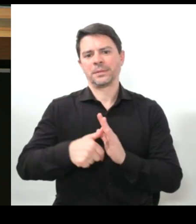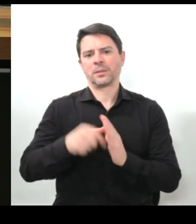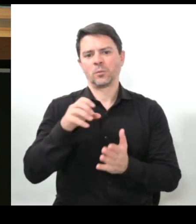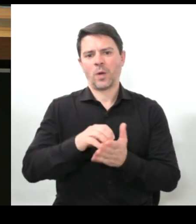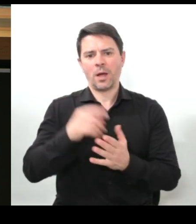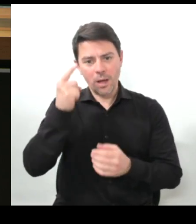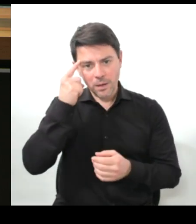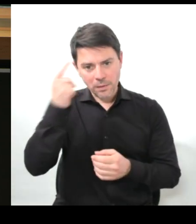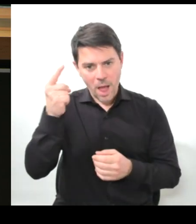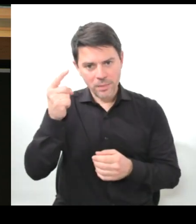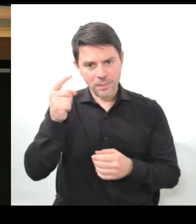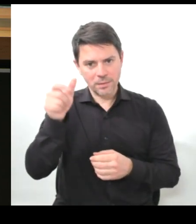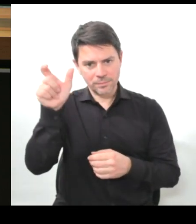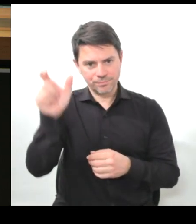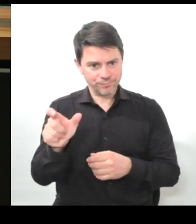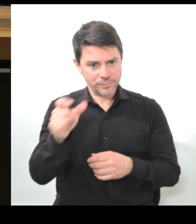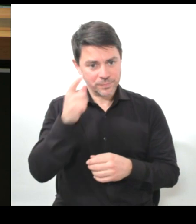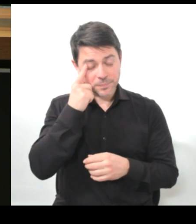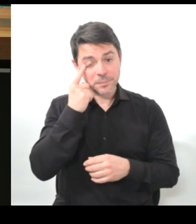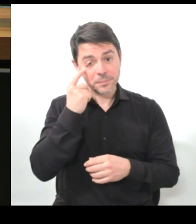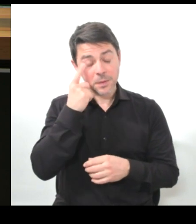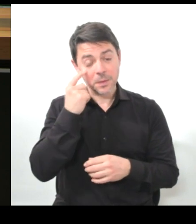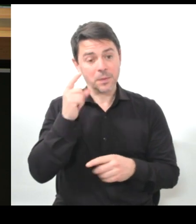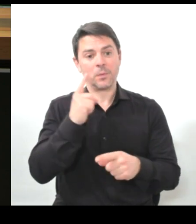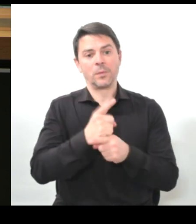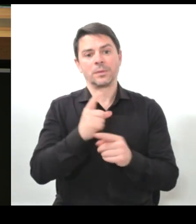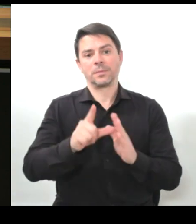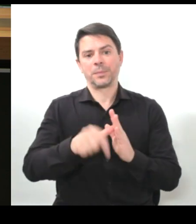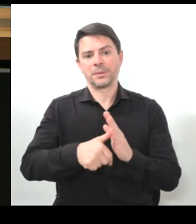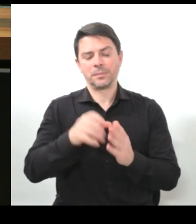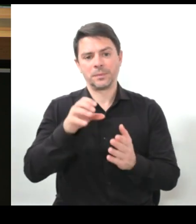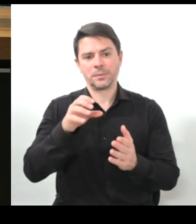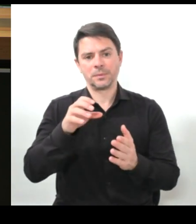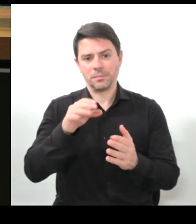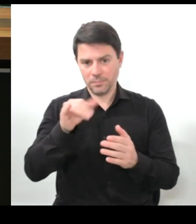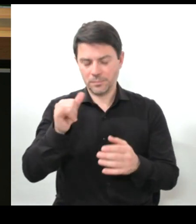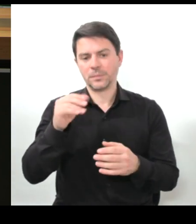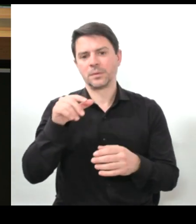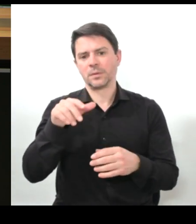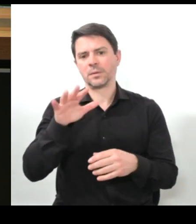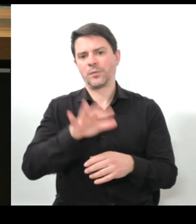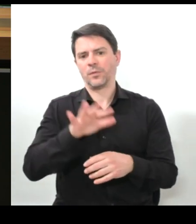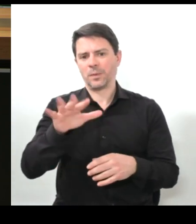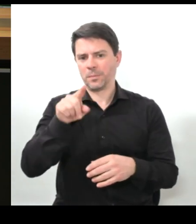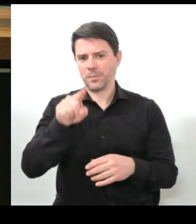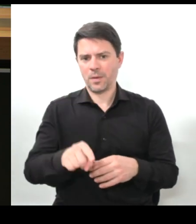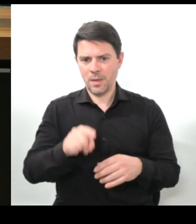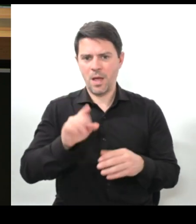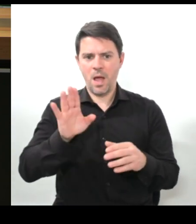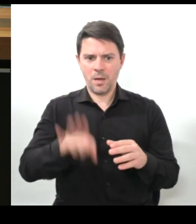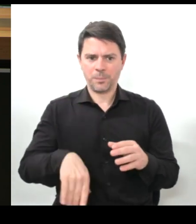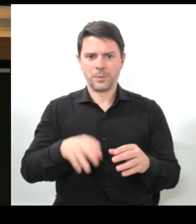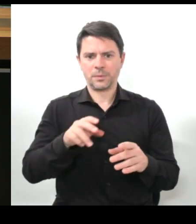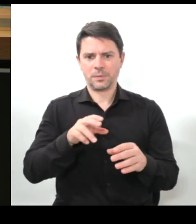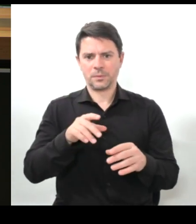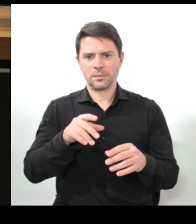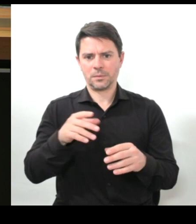vorzeitigen Abberufung, nämlichs zum Ende dieser Zeit? Warum ist dieser Bezug so hoch? Drei Viertel.